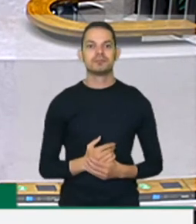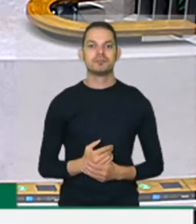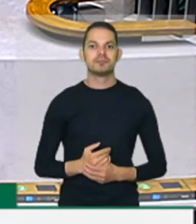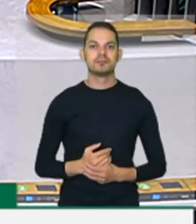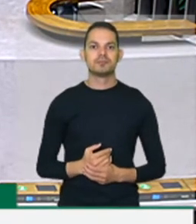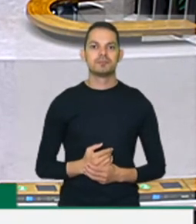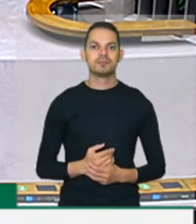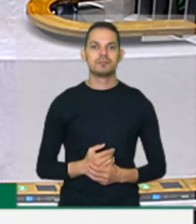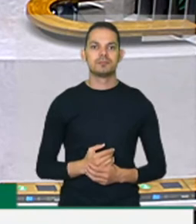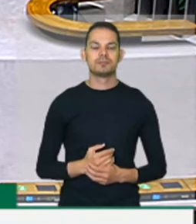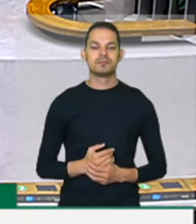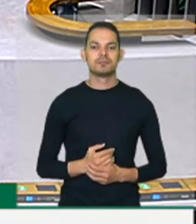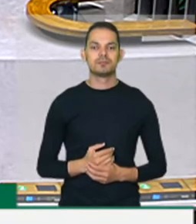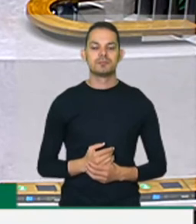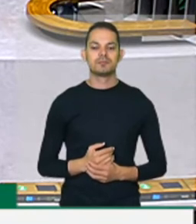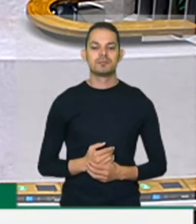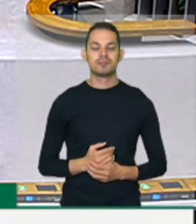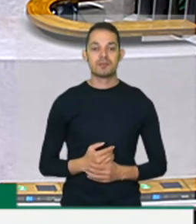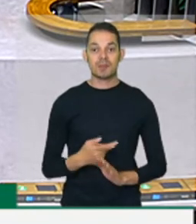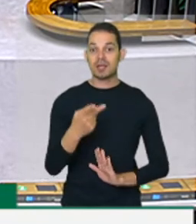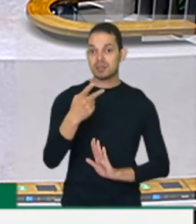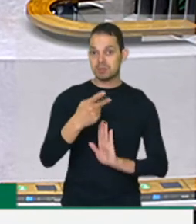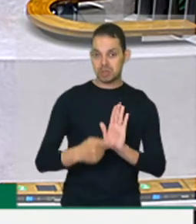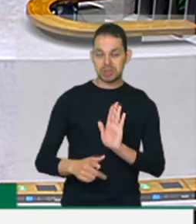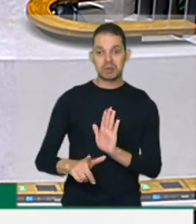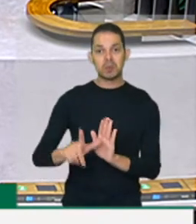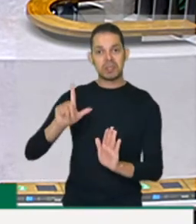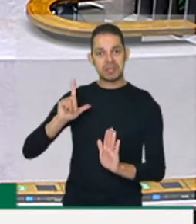PODEMOS DE SÃO PAULO. ESSE PROJETO JÁ HAVIA SIDO APROVADO NA CÂMARA, SEGUIU PARA O SENO D A, SOFREU